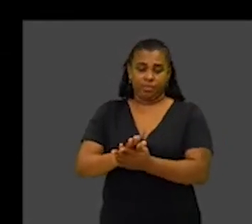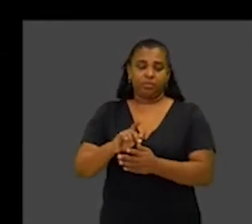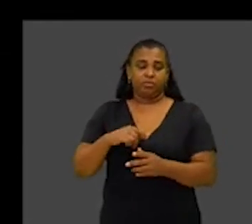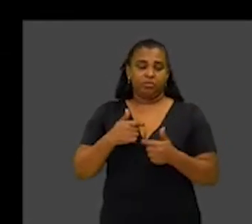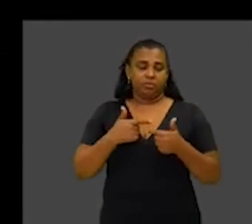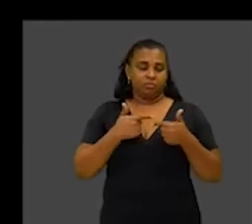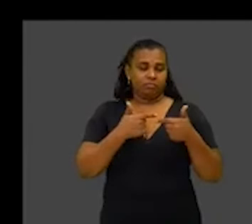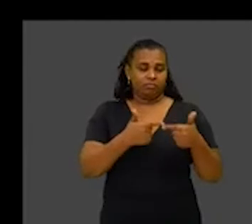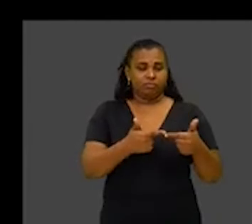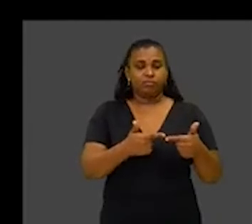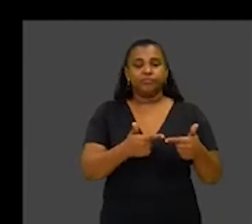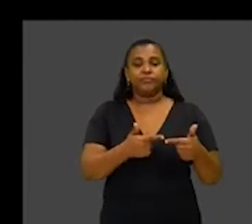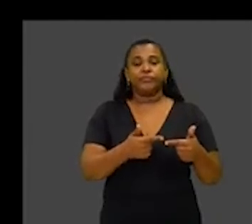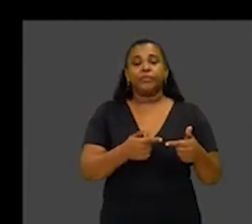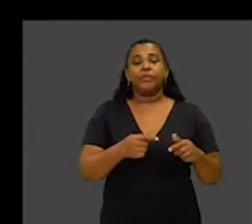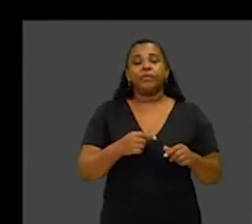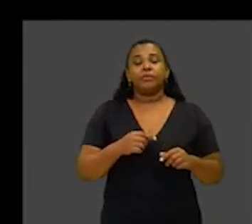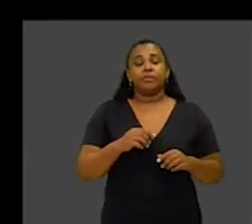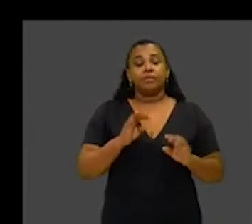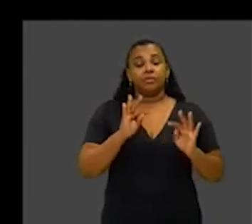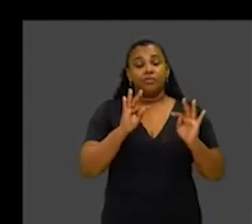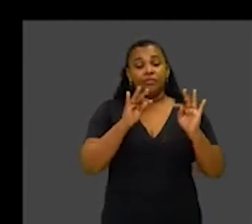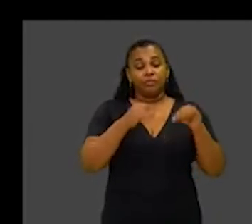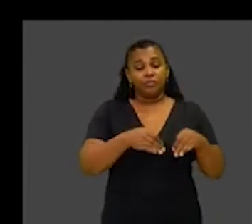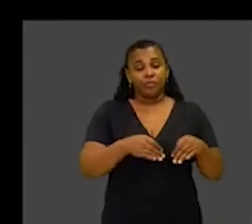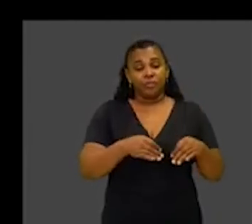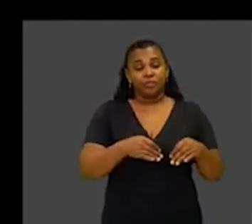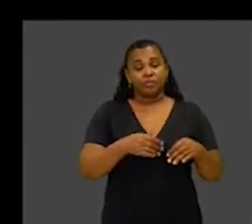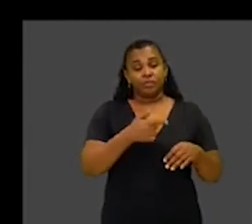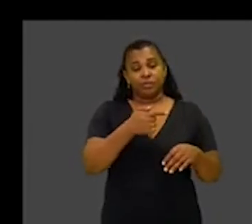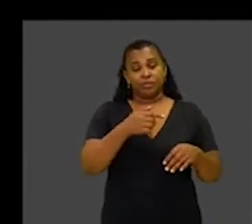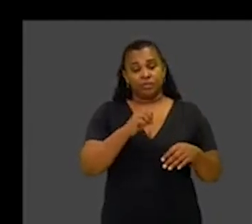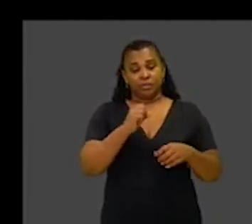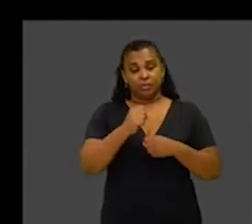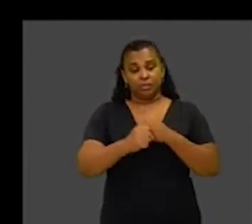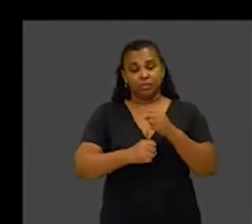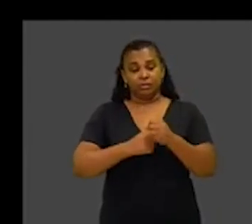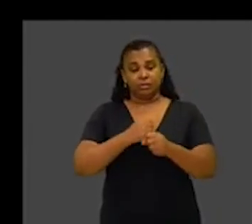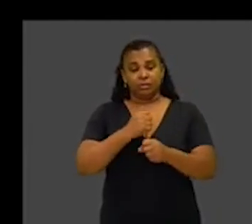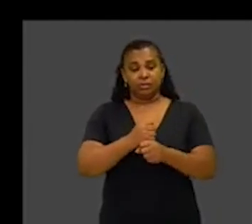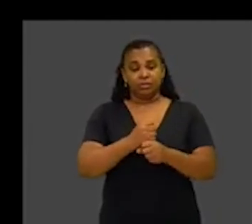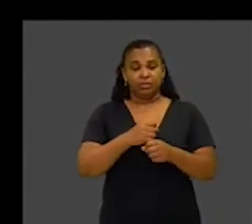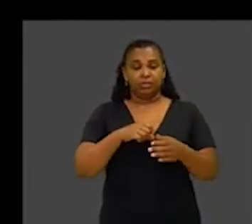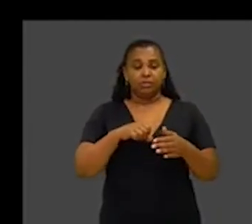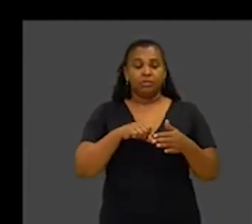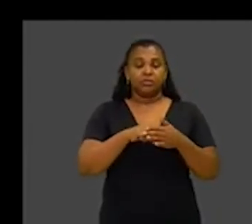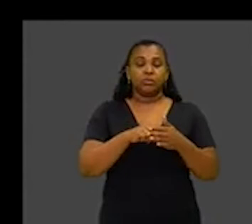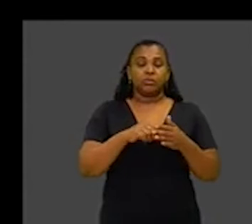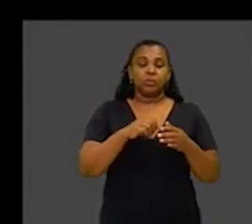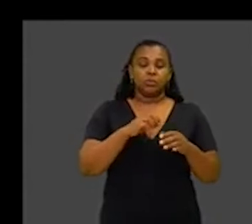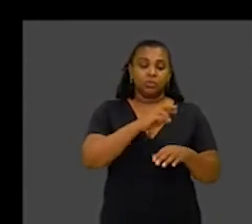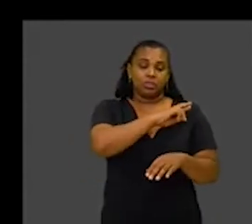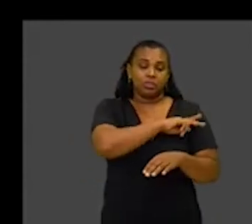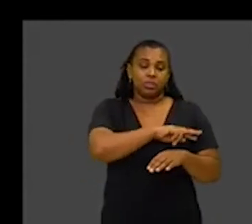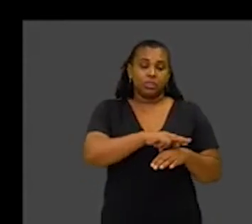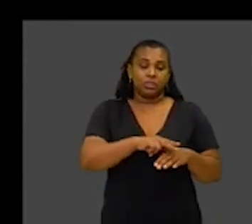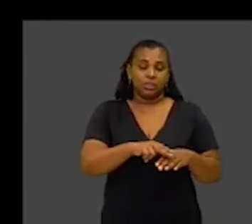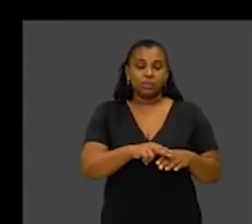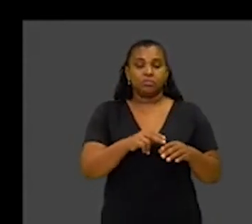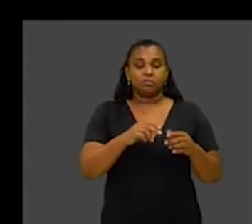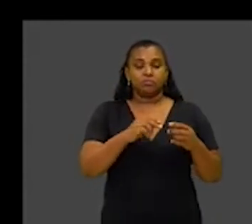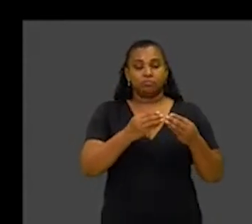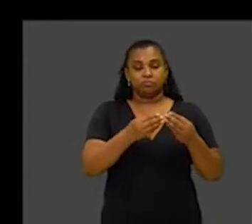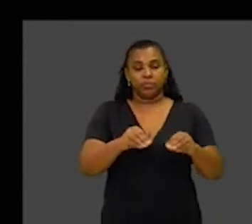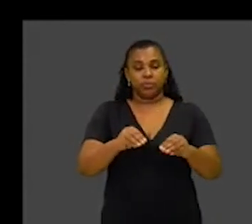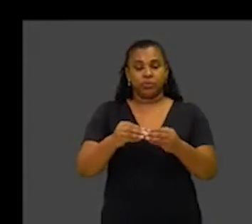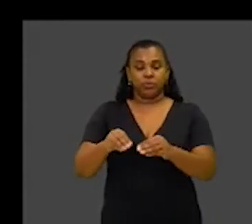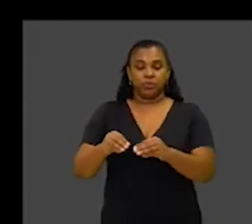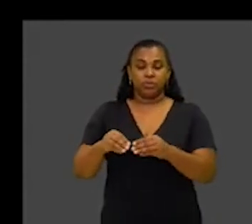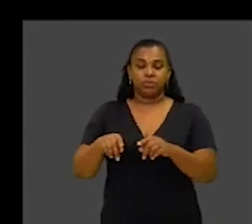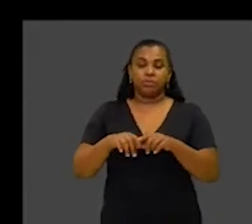partir dos Novex 70 além da denúncia do racismo é prejuízo racismo o movimento negro as identidades